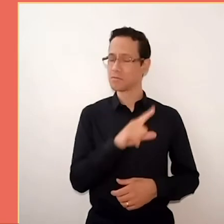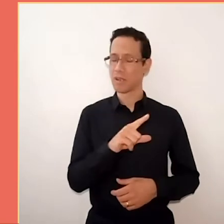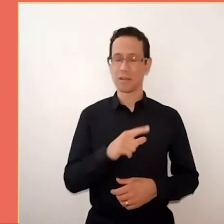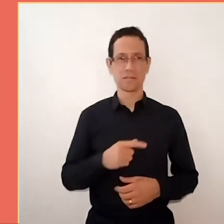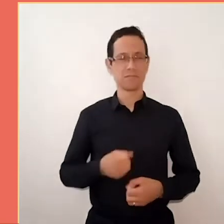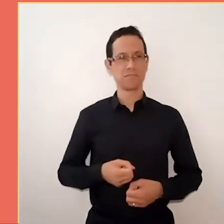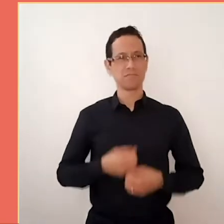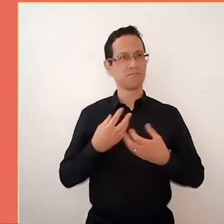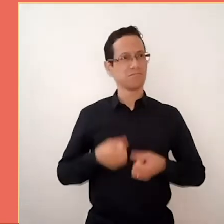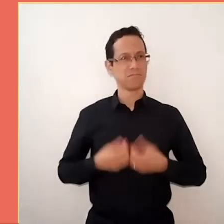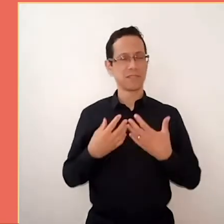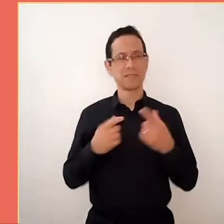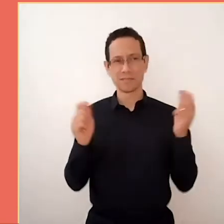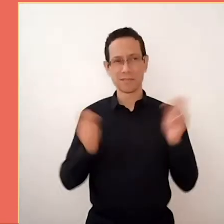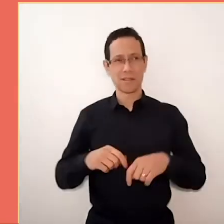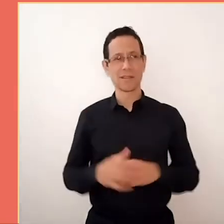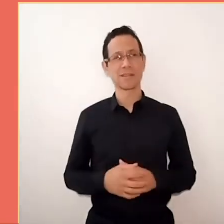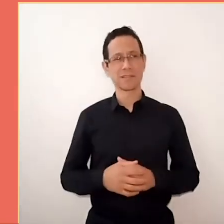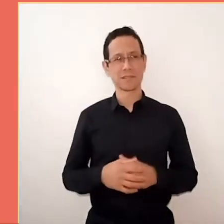respondendo às suas inquietações